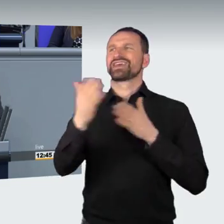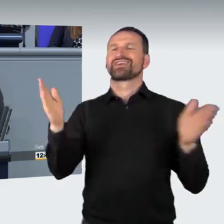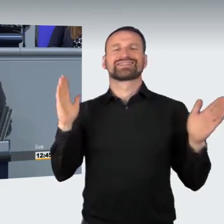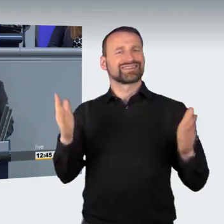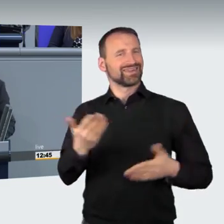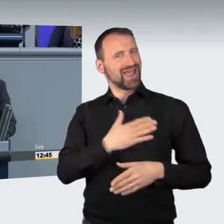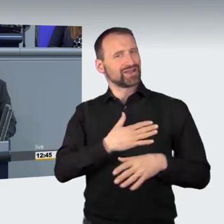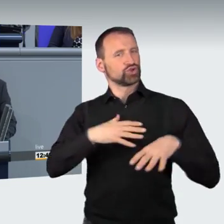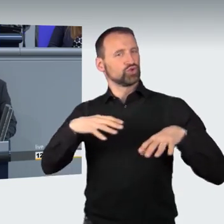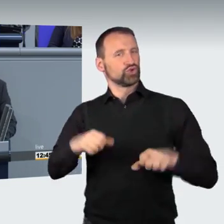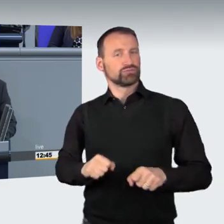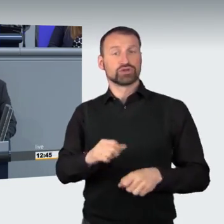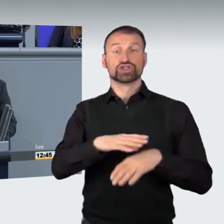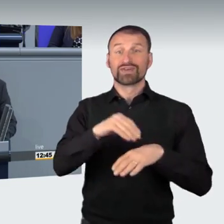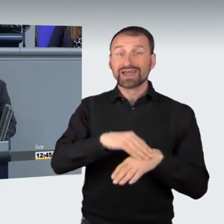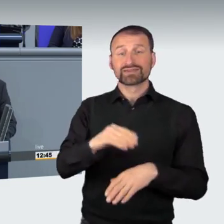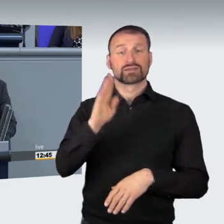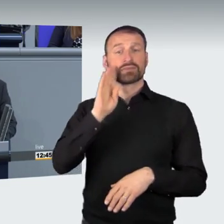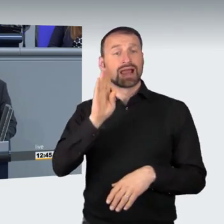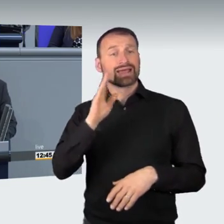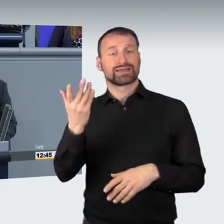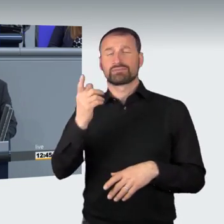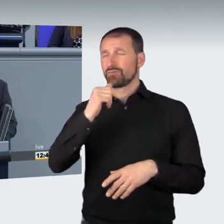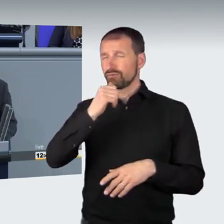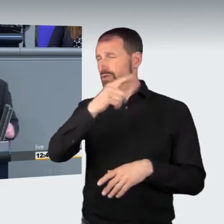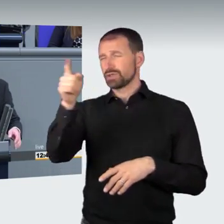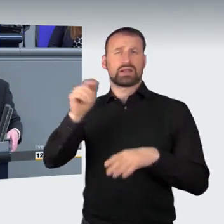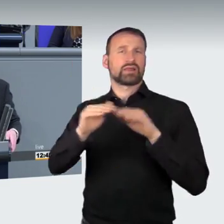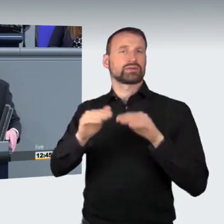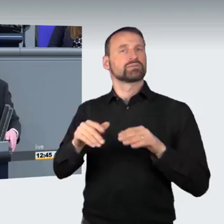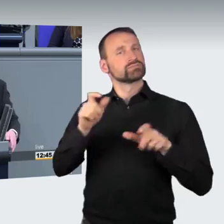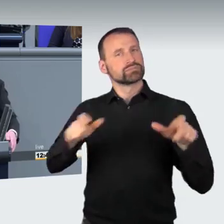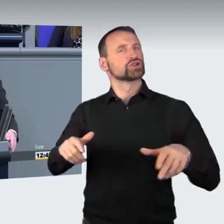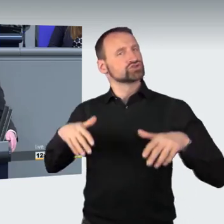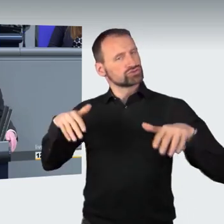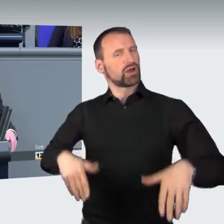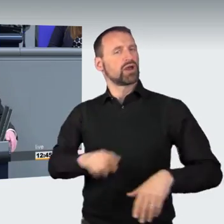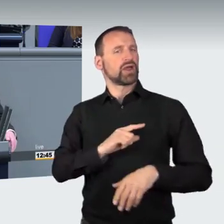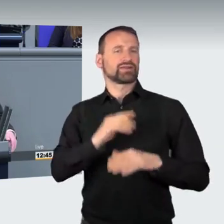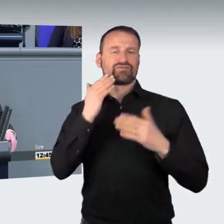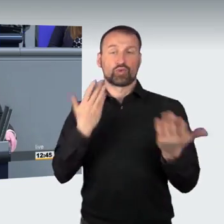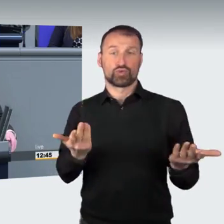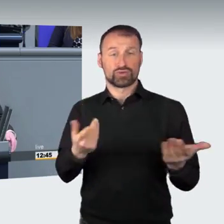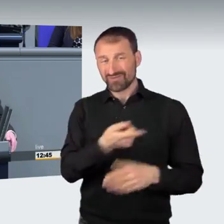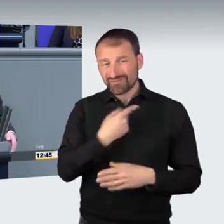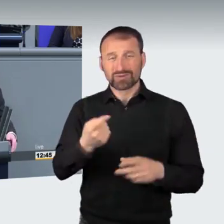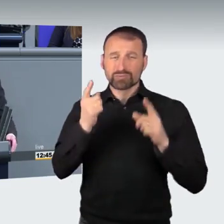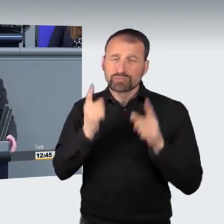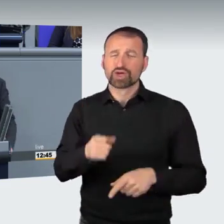für die Quartiere, das brauchen wir, und es ist natürlich auch die beste Altersvorsorge, die man sich überhaupt wünschen kann.